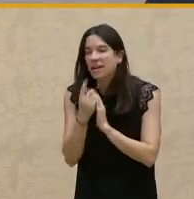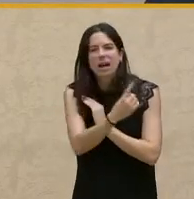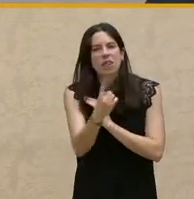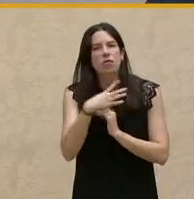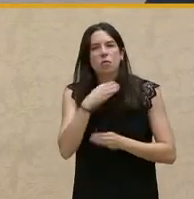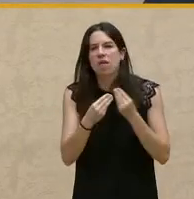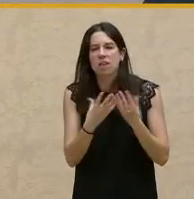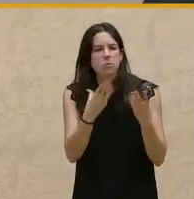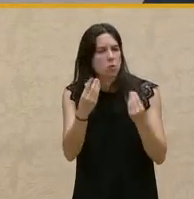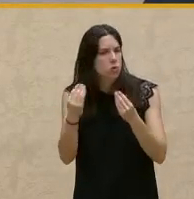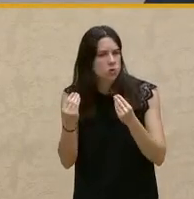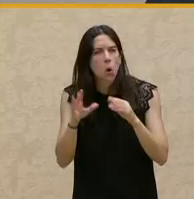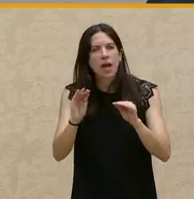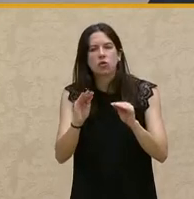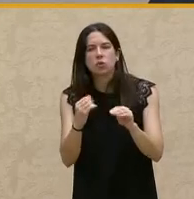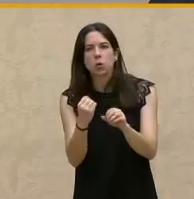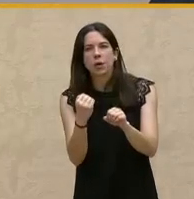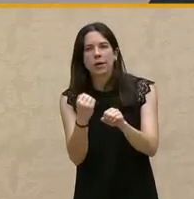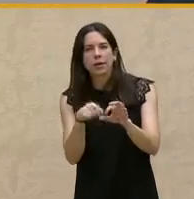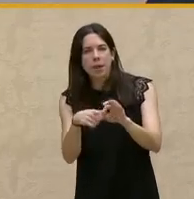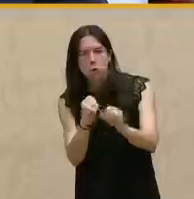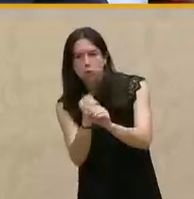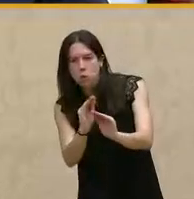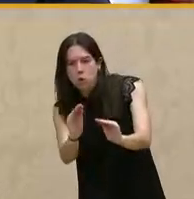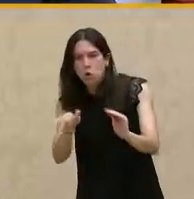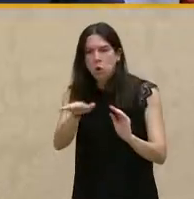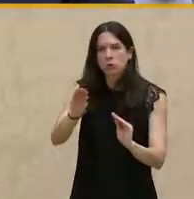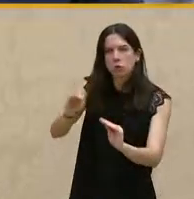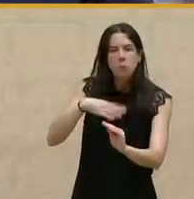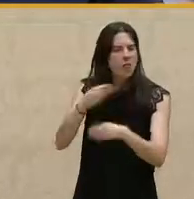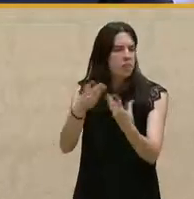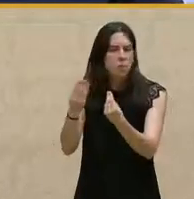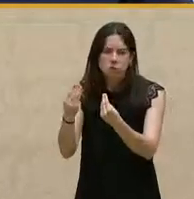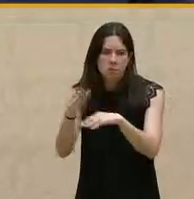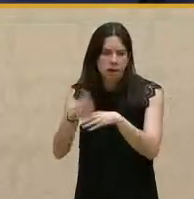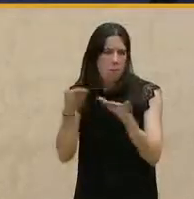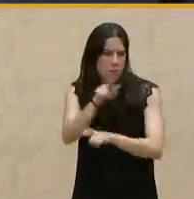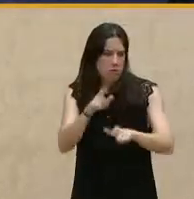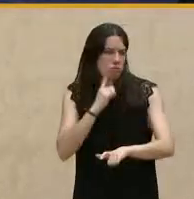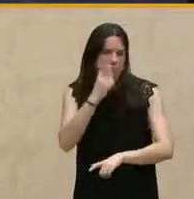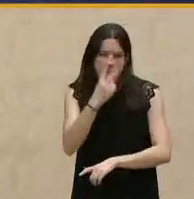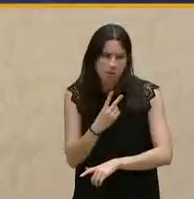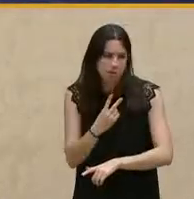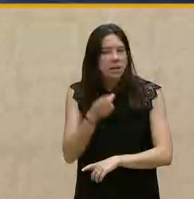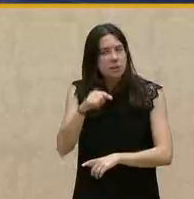mucho en su lugar y en su posición. Mucho por las personas sordociegas y mucho por la discapacidad.